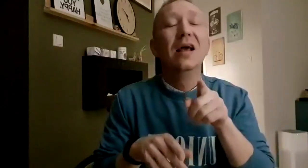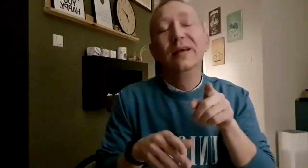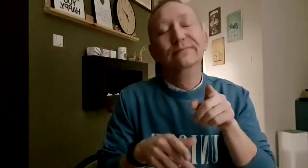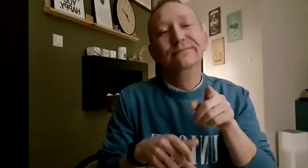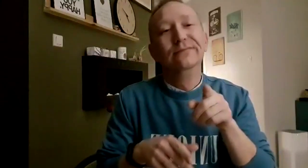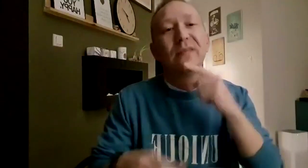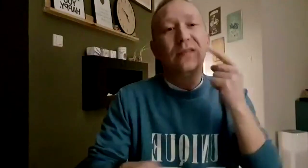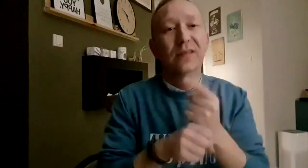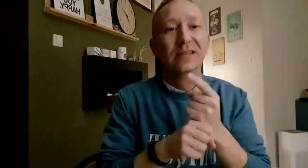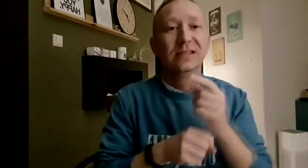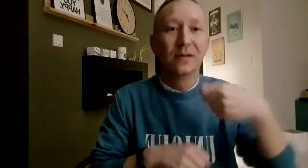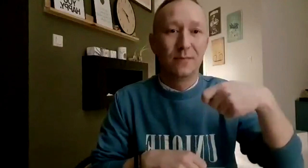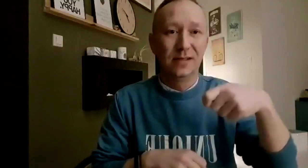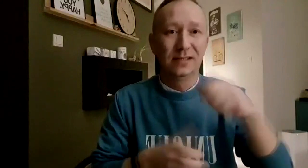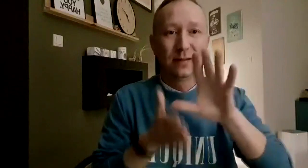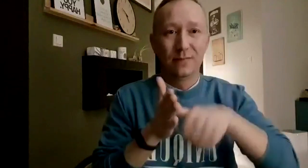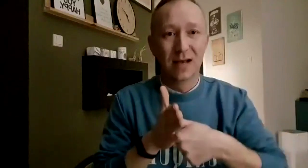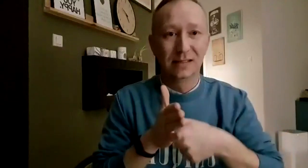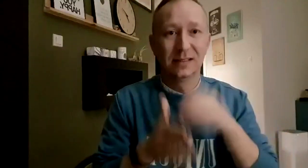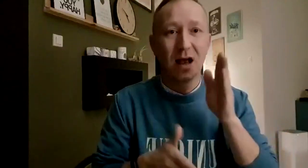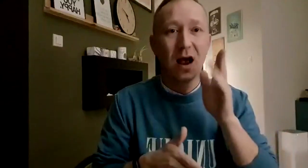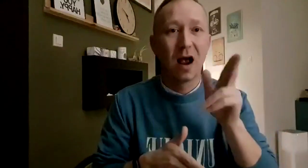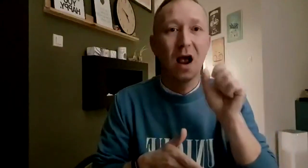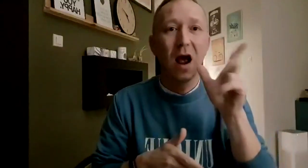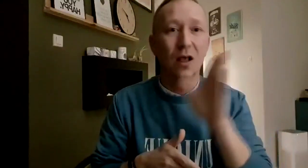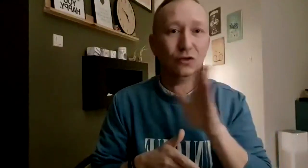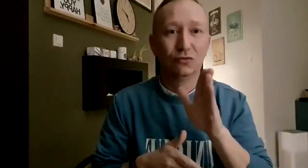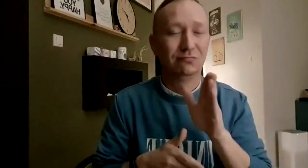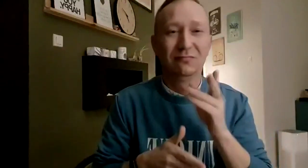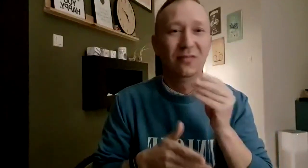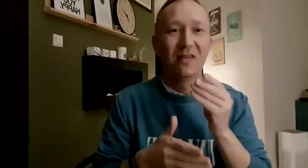Tak naprawdę to dzięki decyzji prezydenta naszego miasta Kalisza.